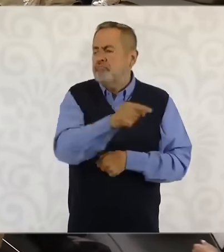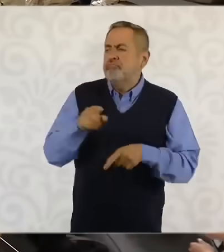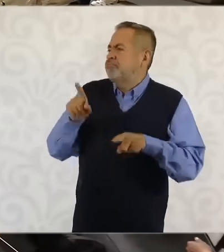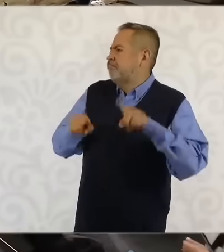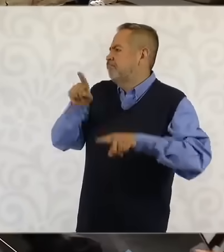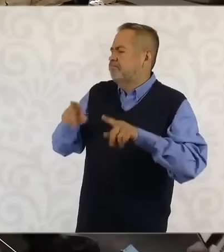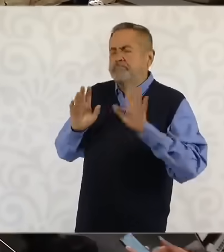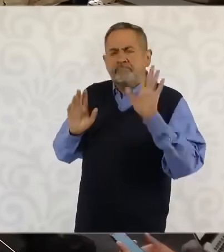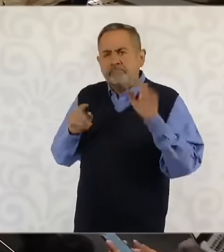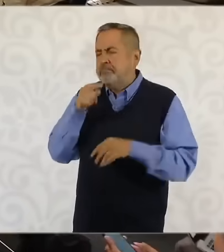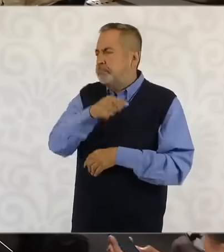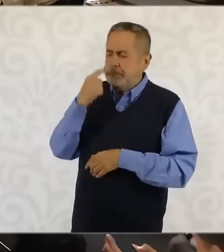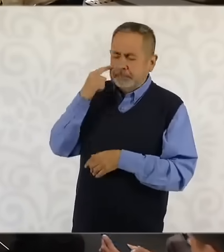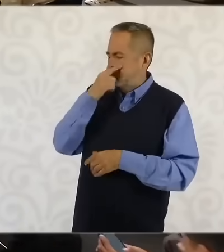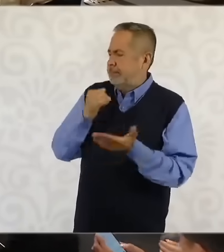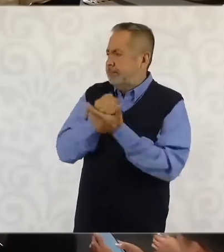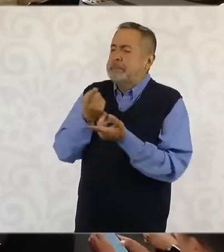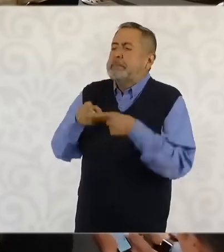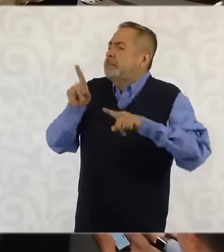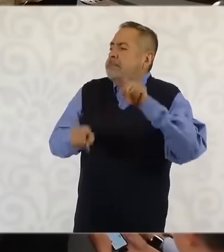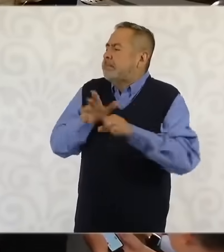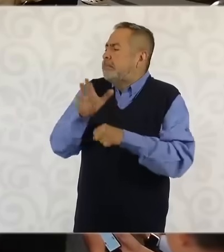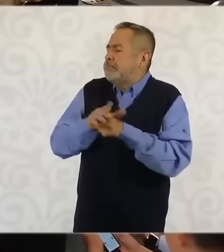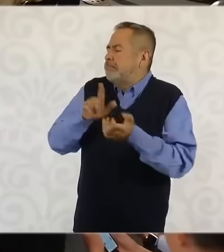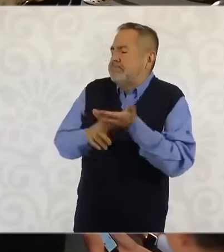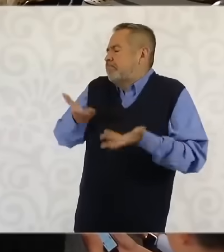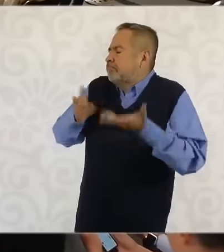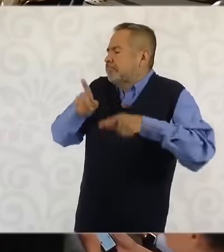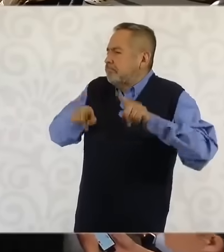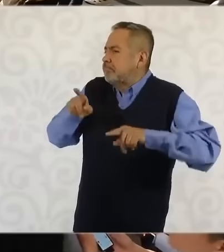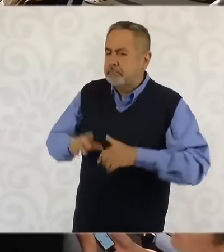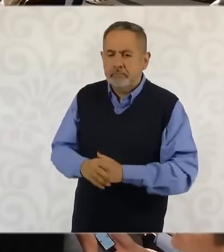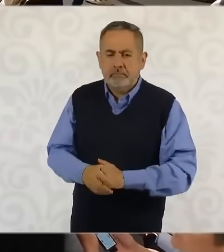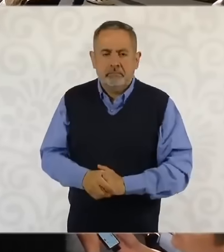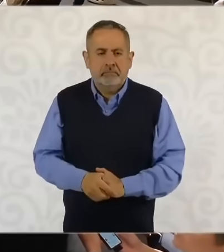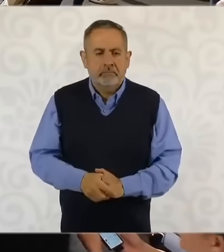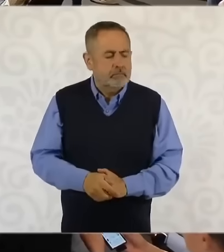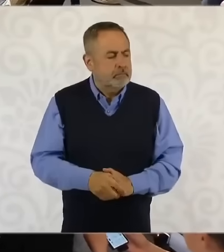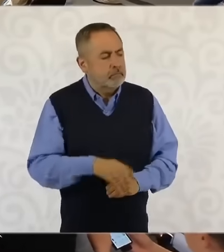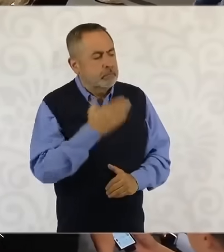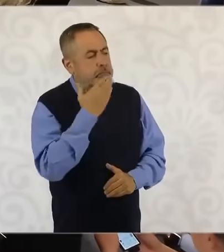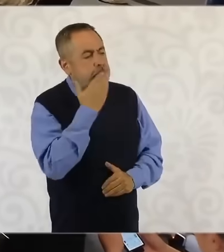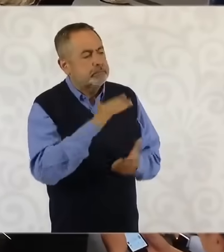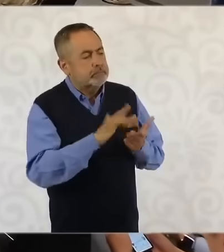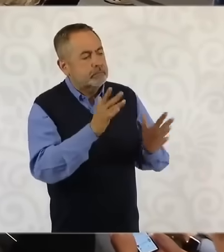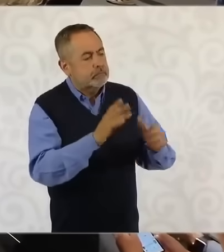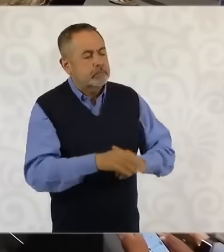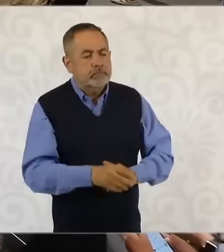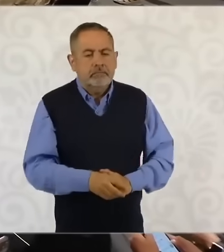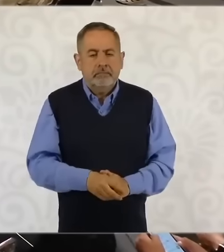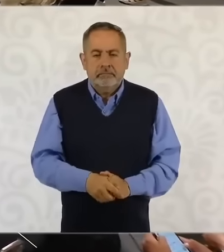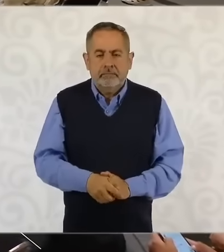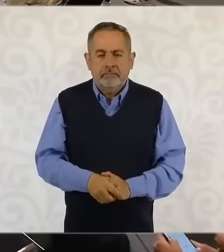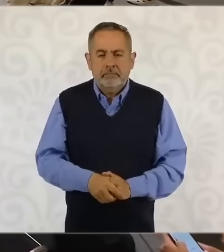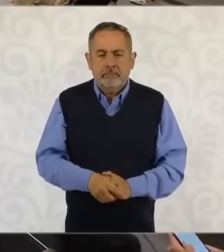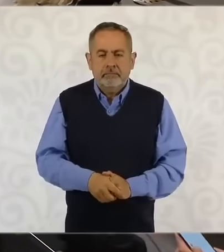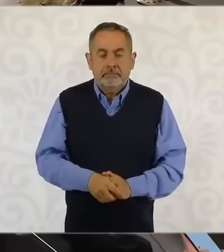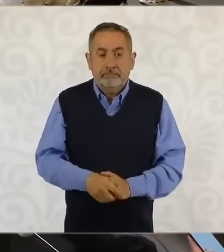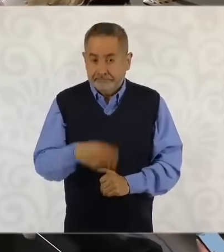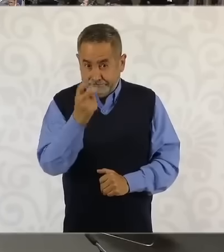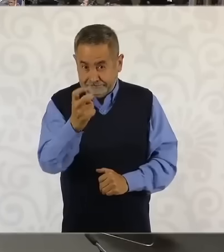así lo que así lo amerite el caso ¿no muy bien eh bueno y ahora tiene hasta do ese ya lo conocíamos